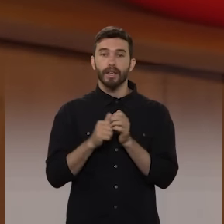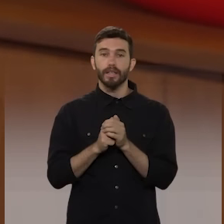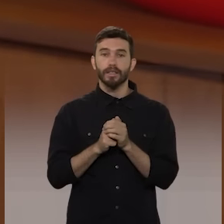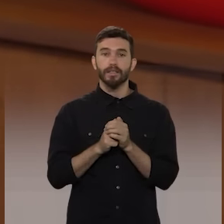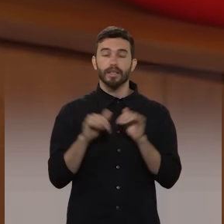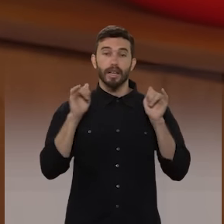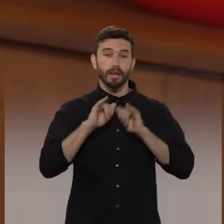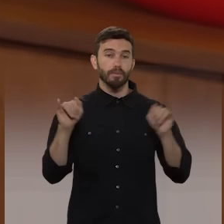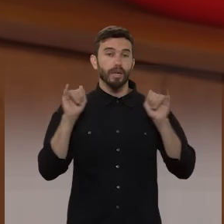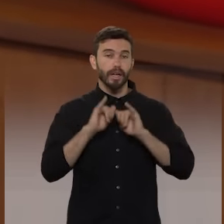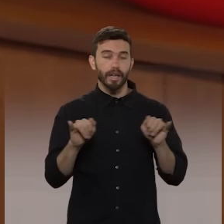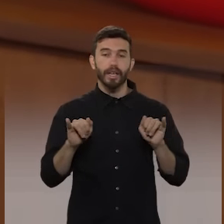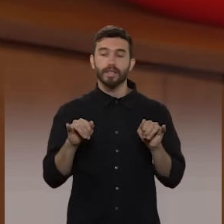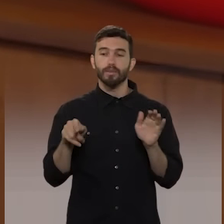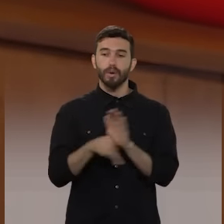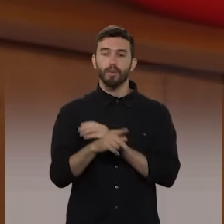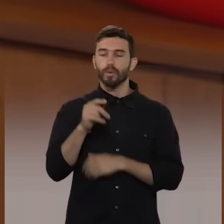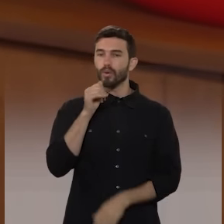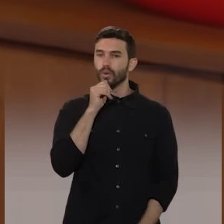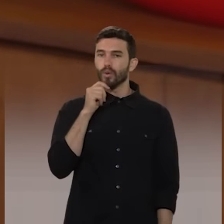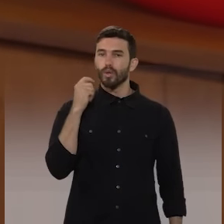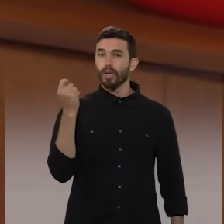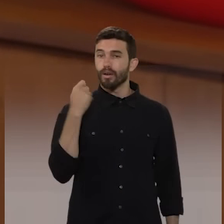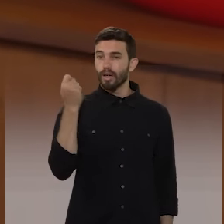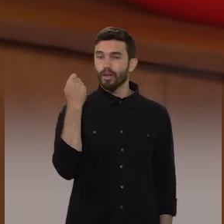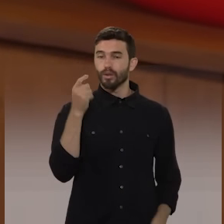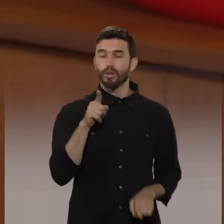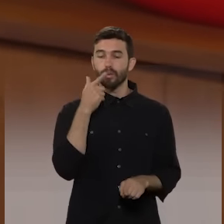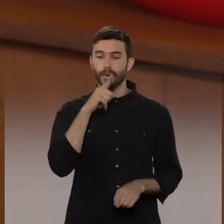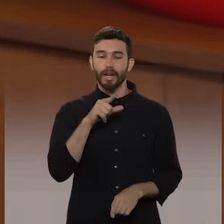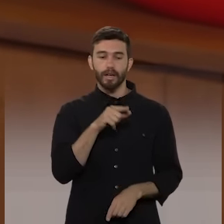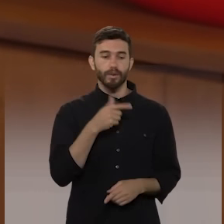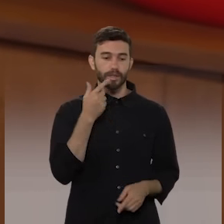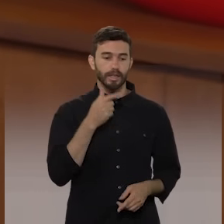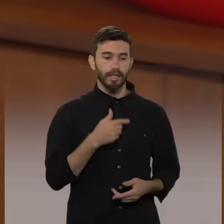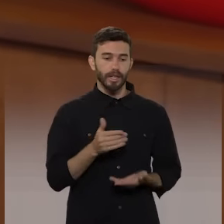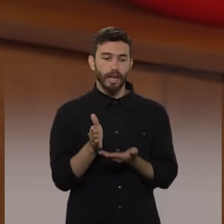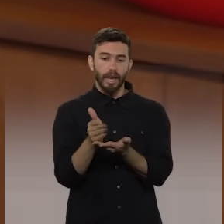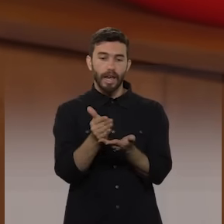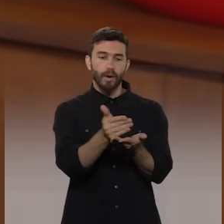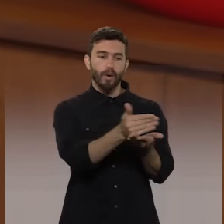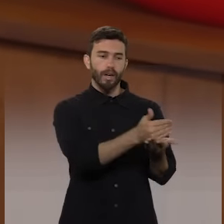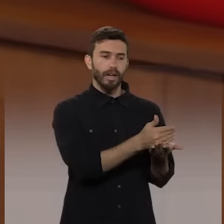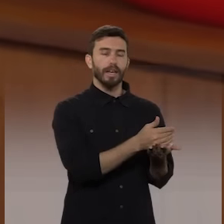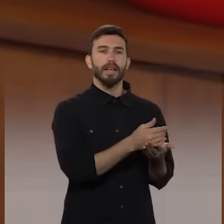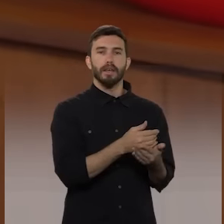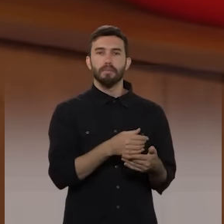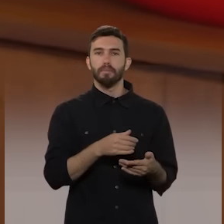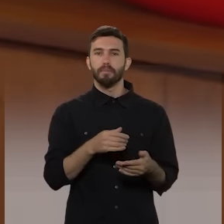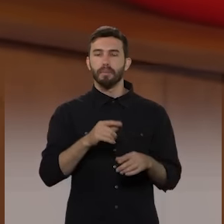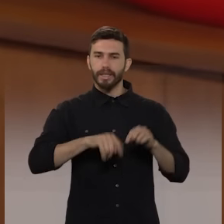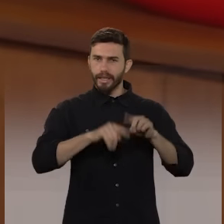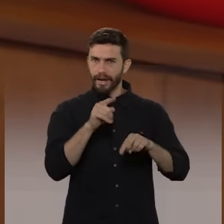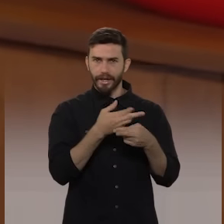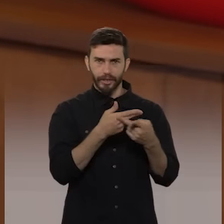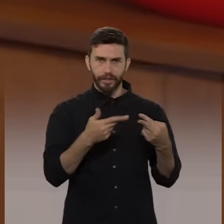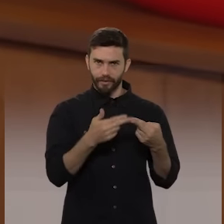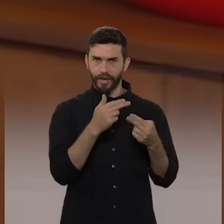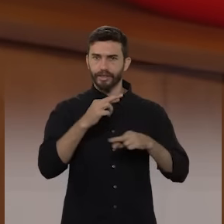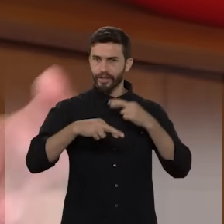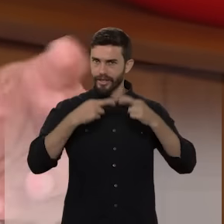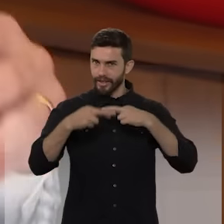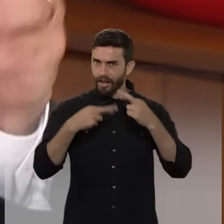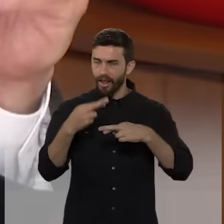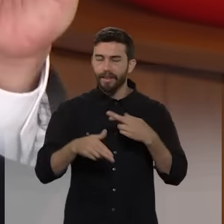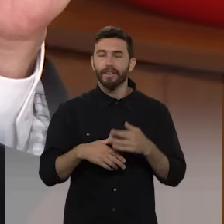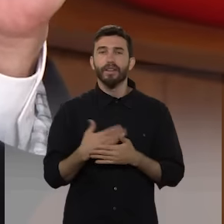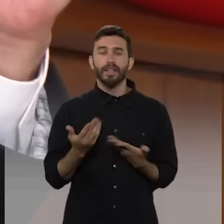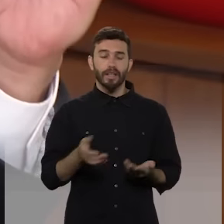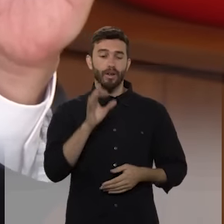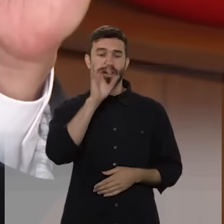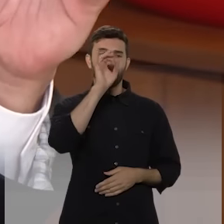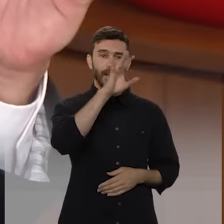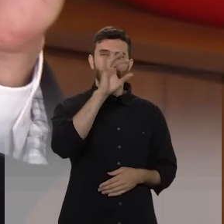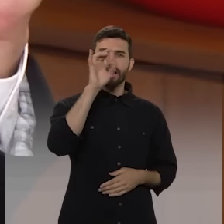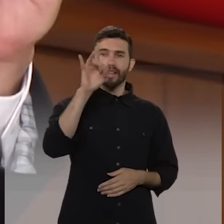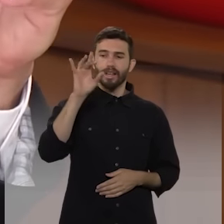quanto a recolhimento de material reciclável. Então... e cada lugar tem uma necessidade,